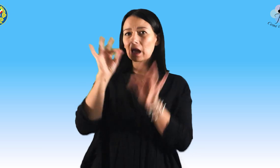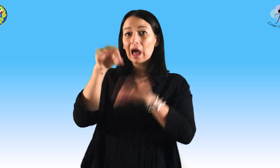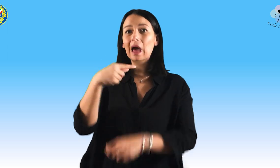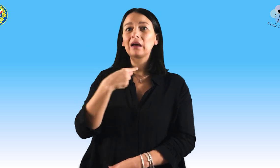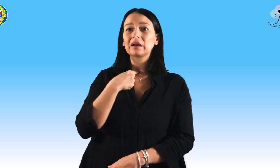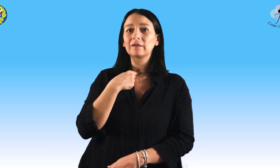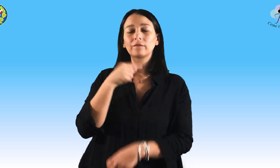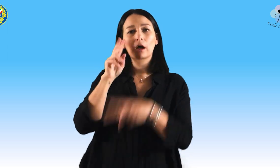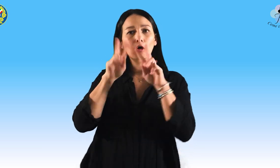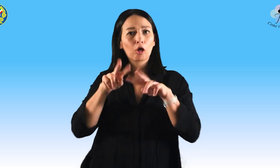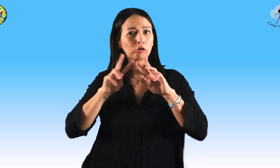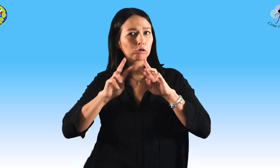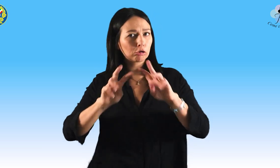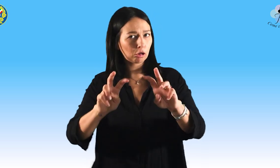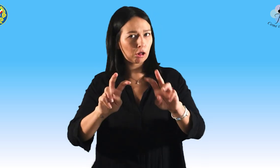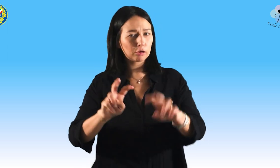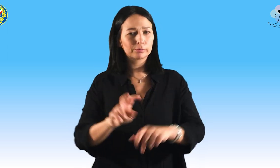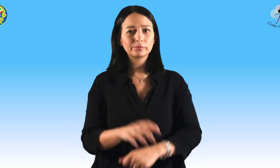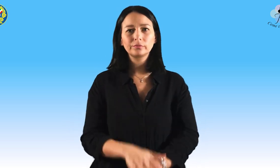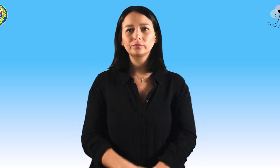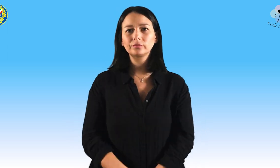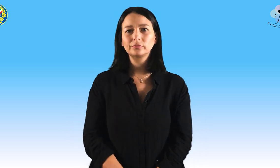questo consente di valutare in toto le alte vie respiratorie.